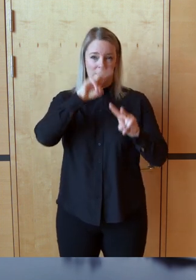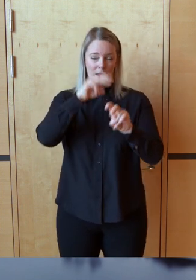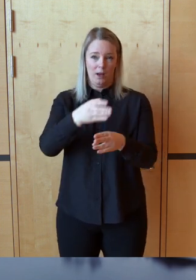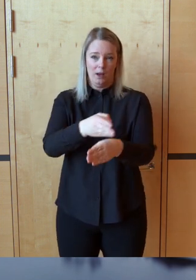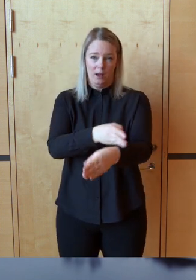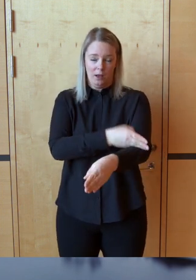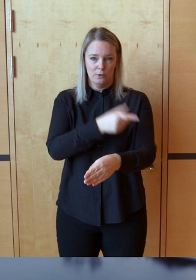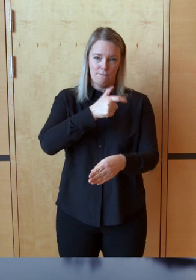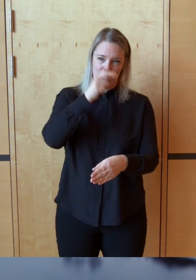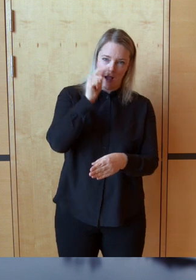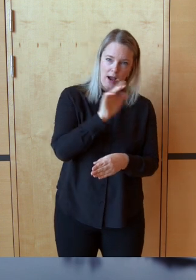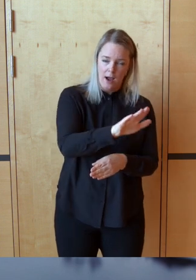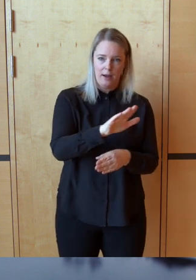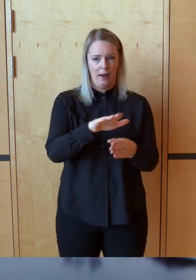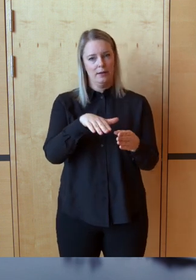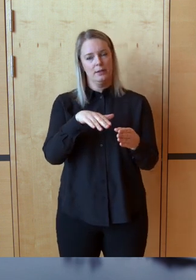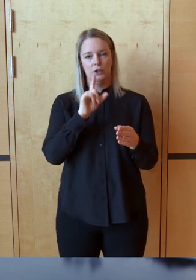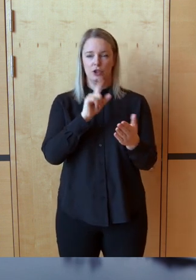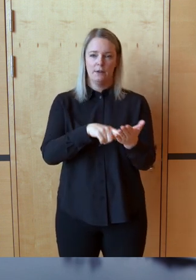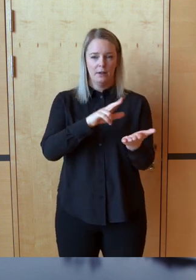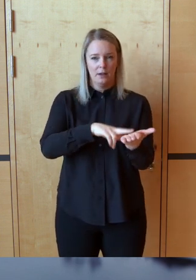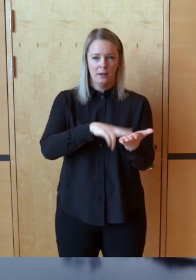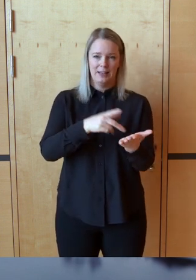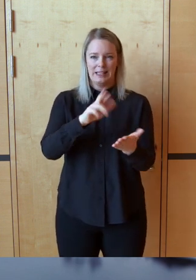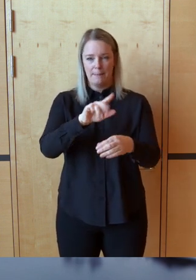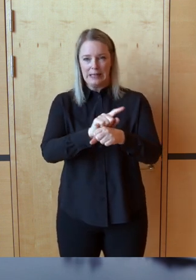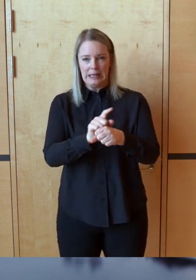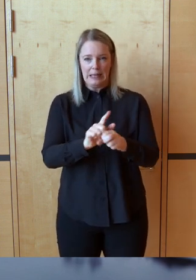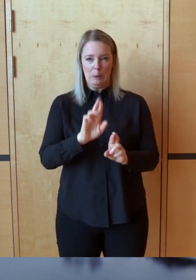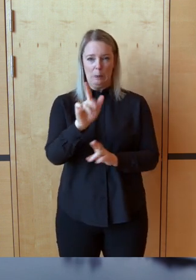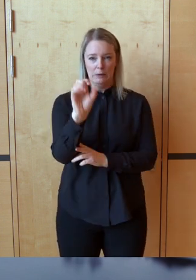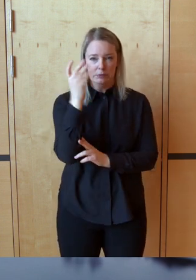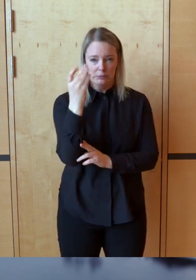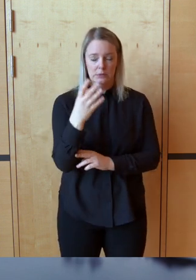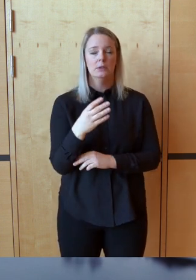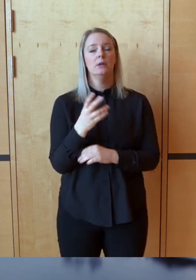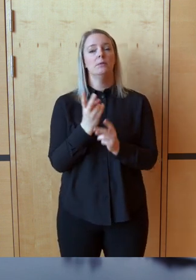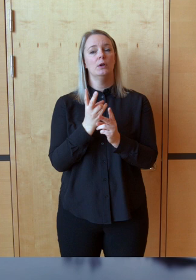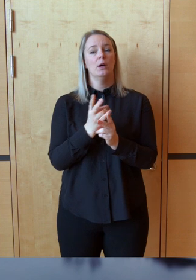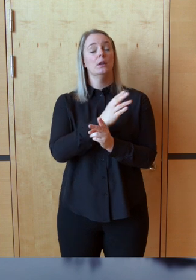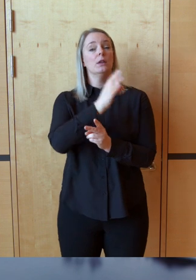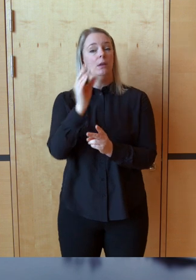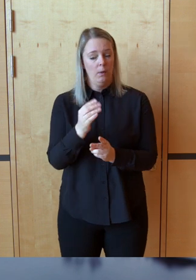De fackliga hjortron visar på utryckningstider alltihopa det är då man har det med i det fort Jobbet